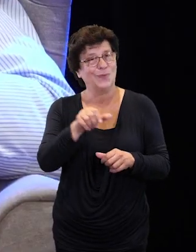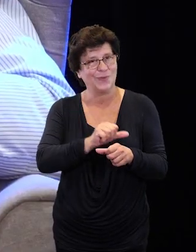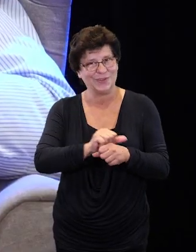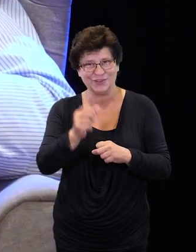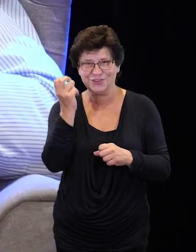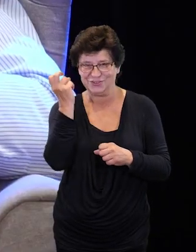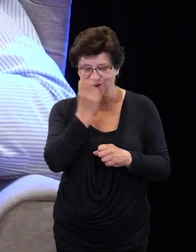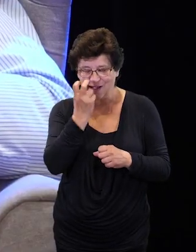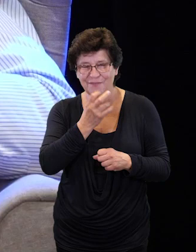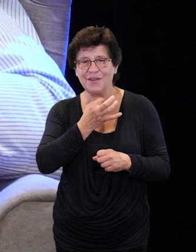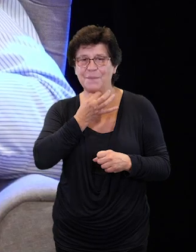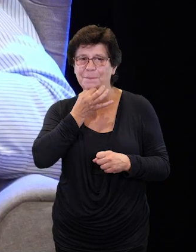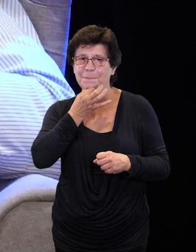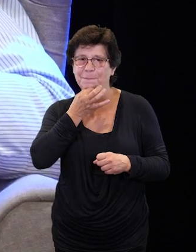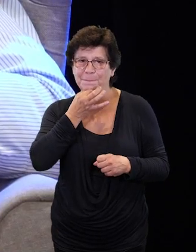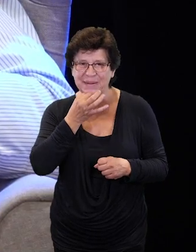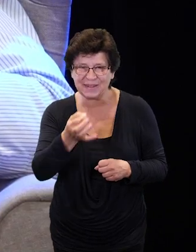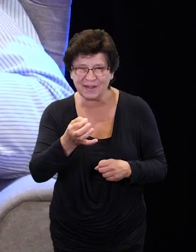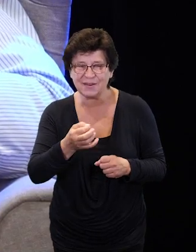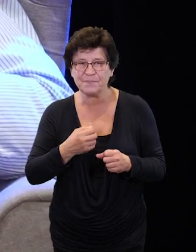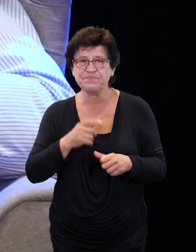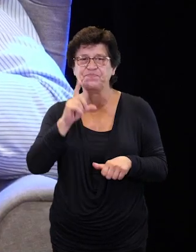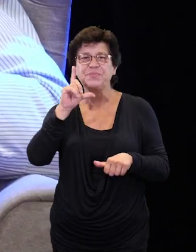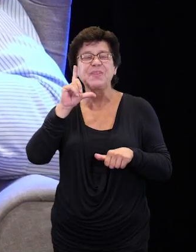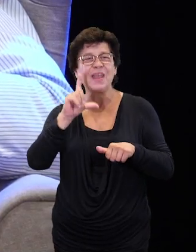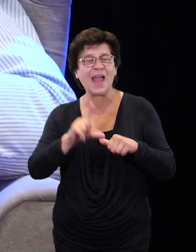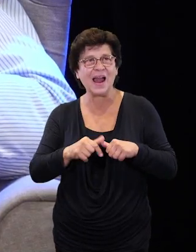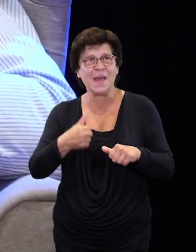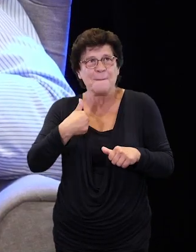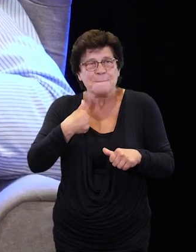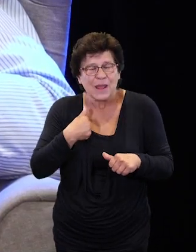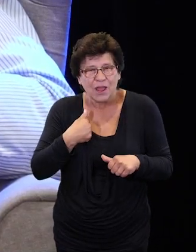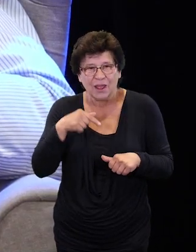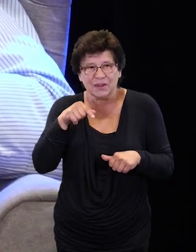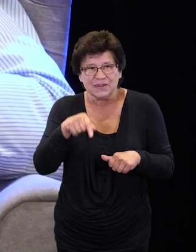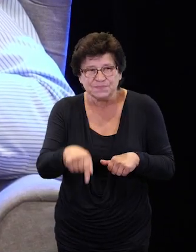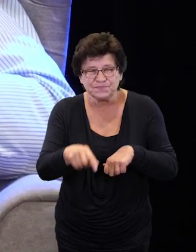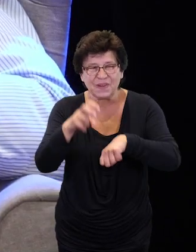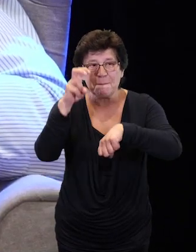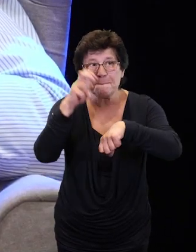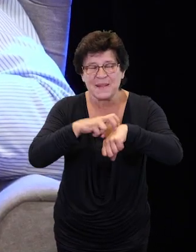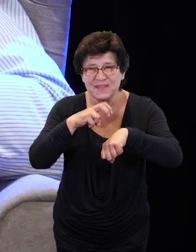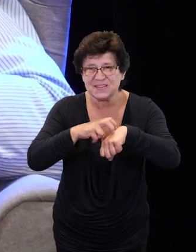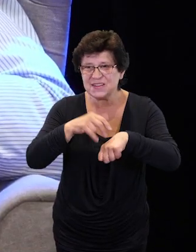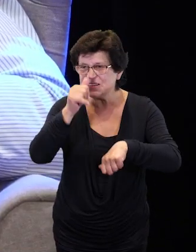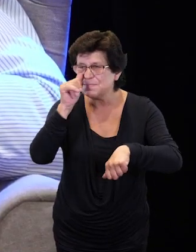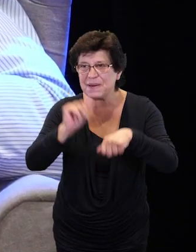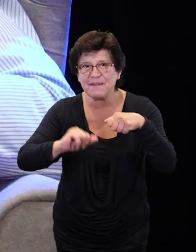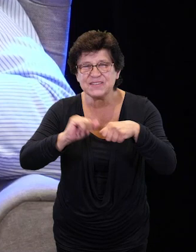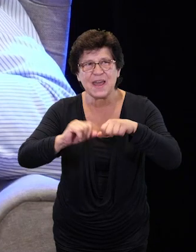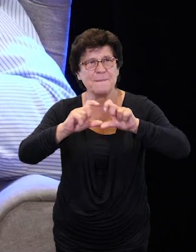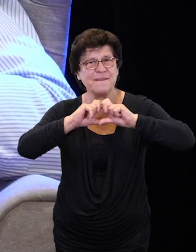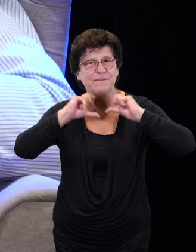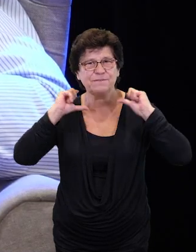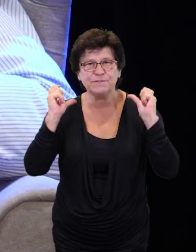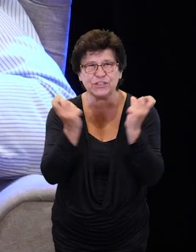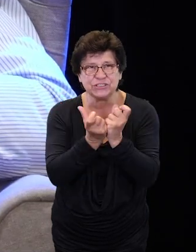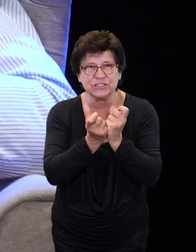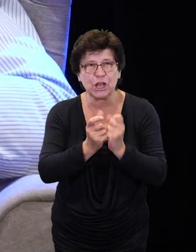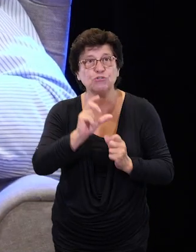że my przecież w medycynie sprawdzamy wszystko tak naprawdę, czy coś leczy, pod kątem tej, w cudzysłowie, energii,